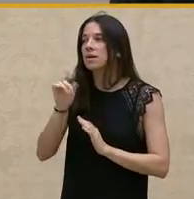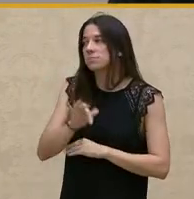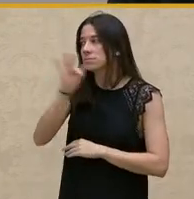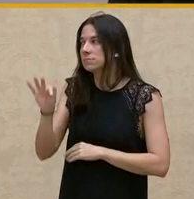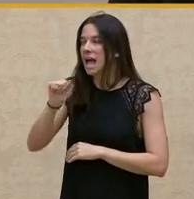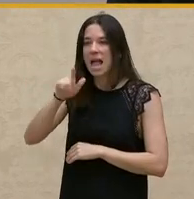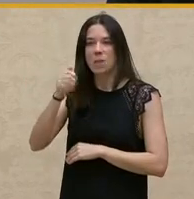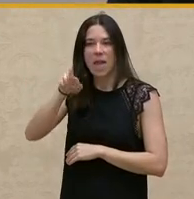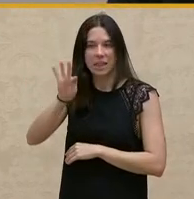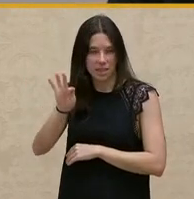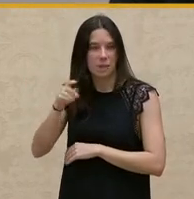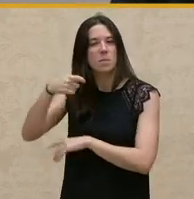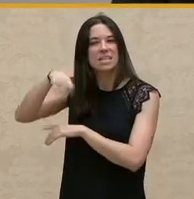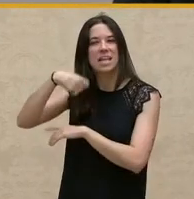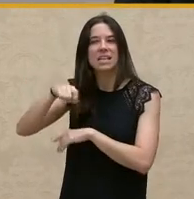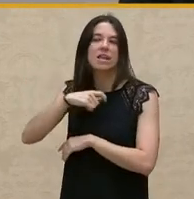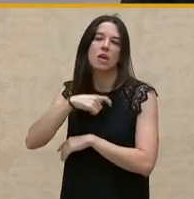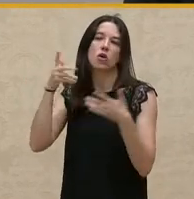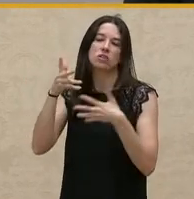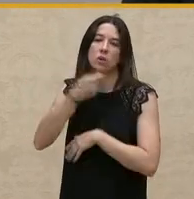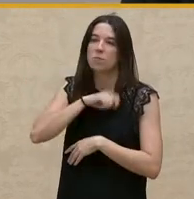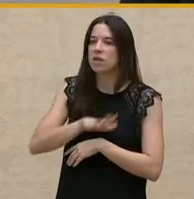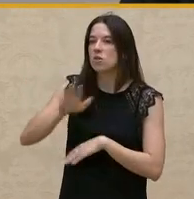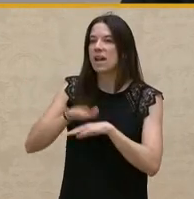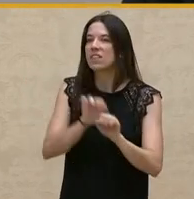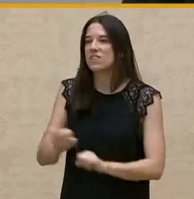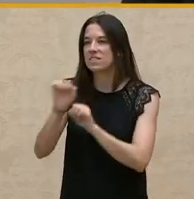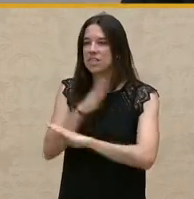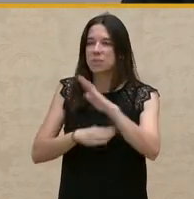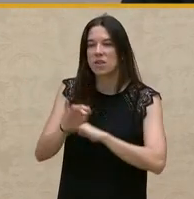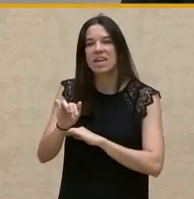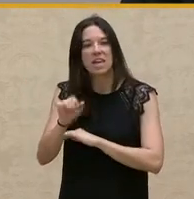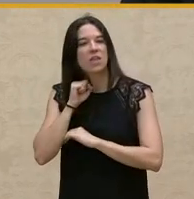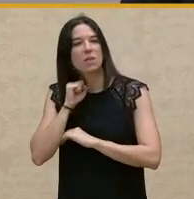presidente del Consejo Español para la Defensa de la Discapacidad y la DEPENDENCIA, CEED,